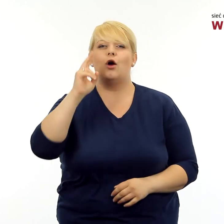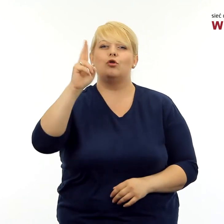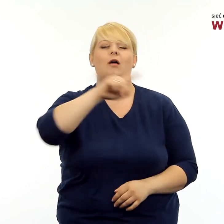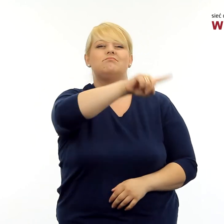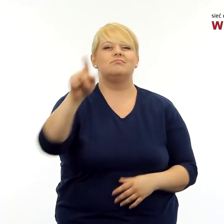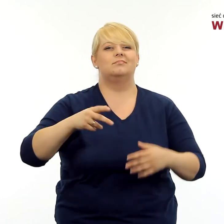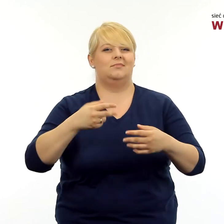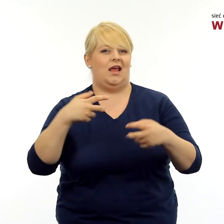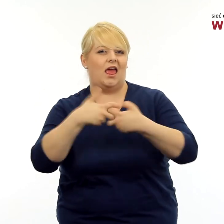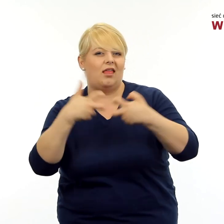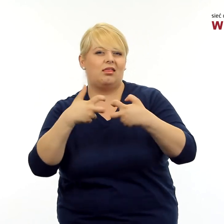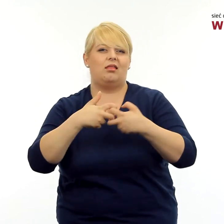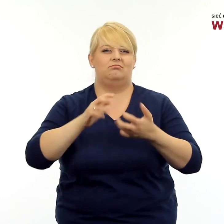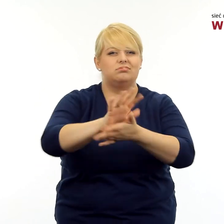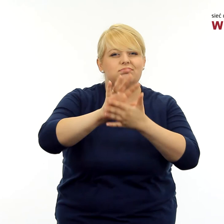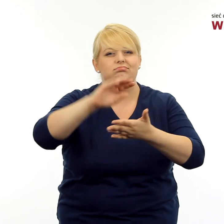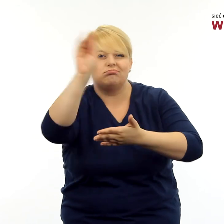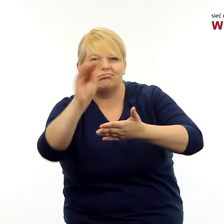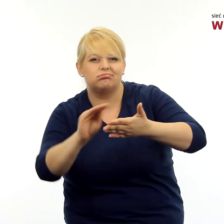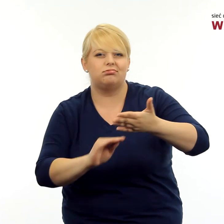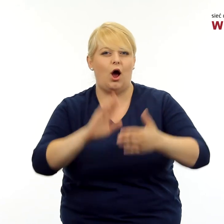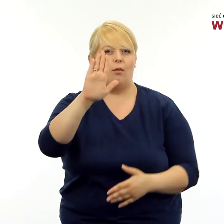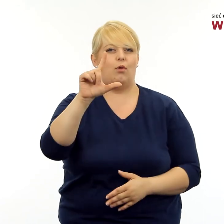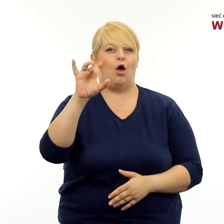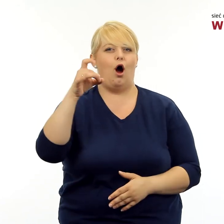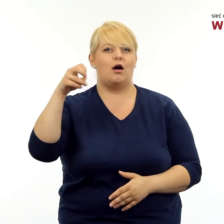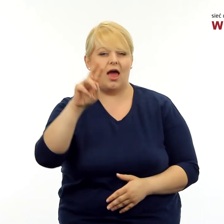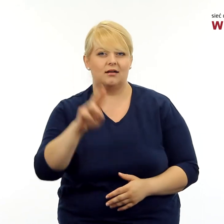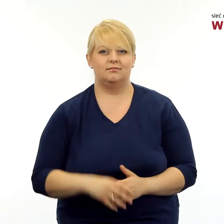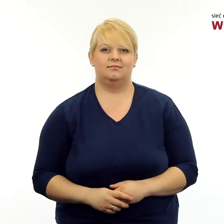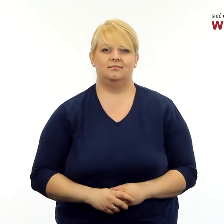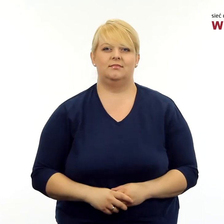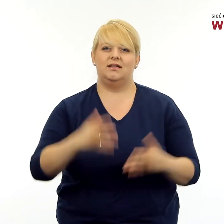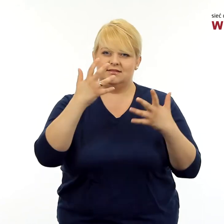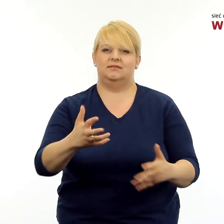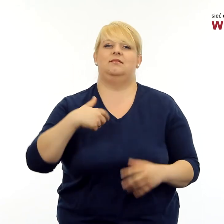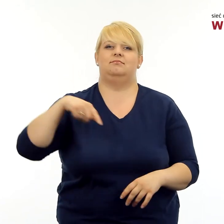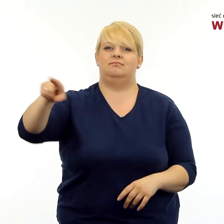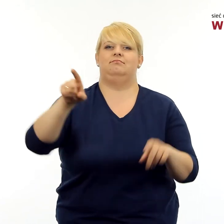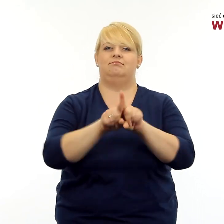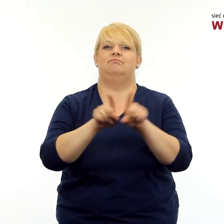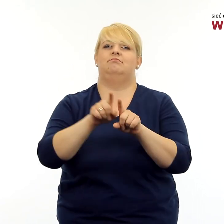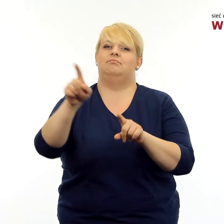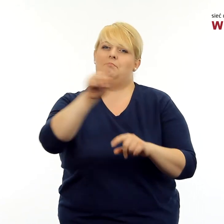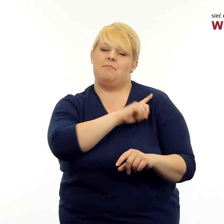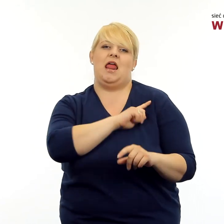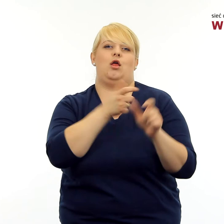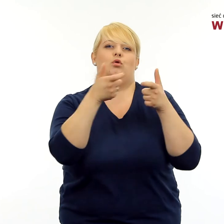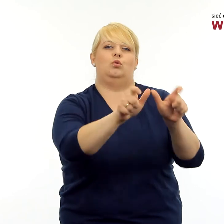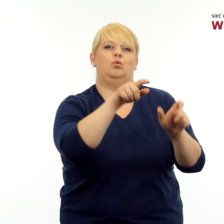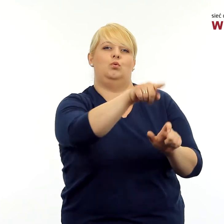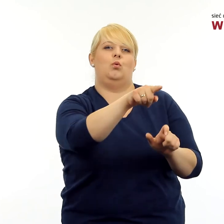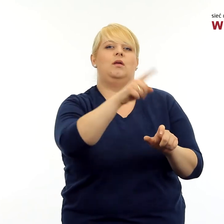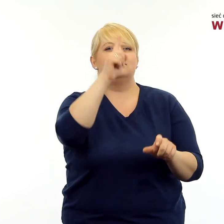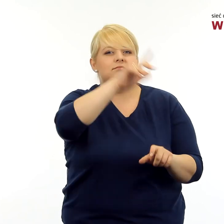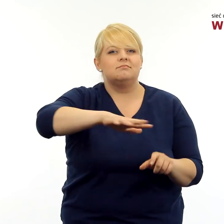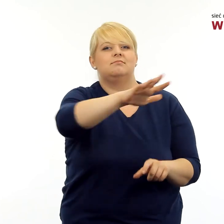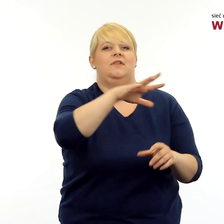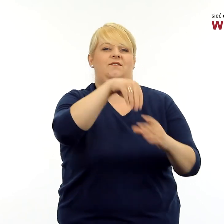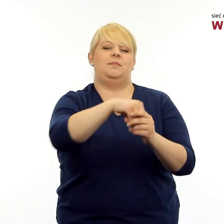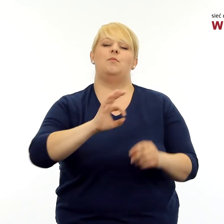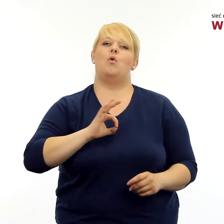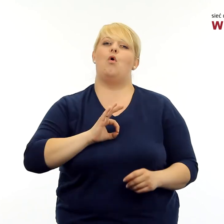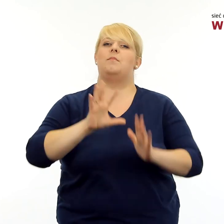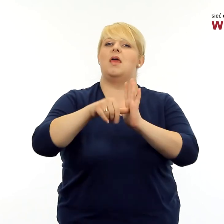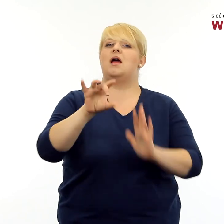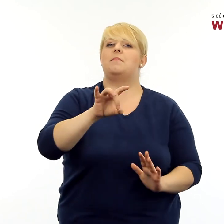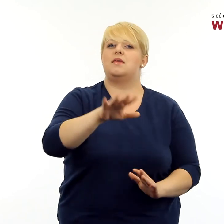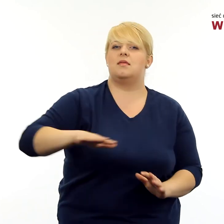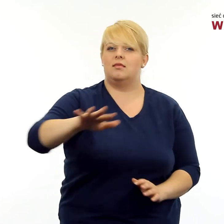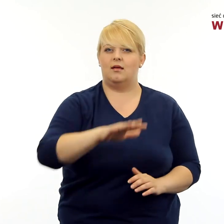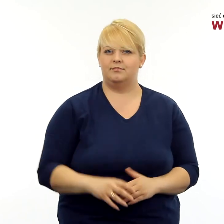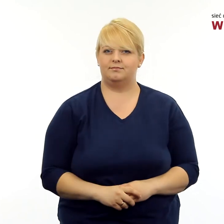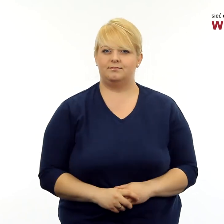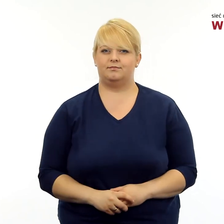grupy, lokalnych dziennikarzy i blogerów, którzy postanowili sprawować kontrolę społeczną w swojej gminie.